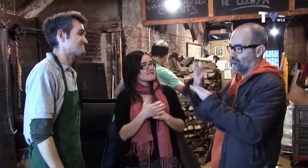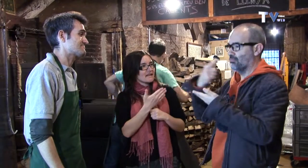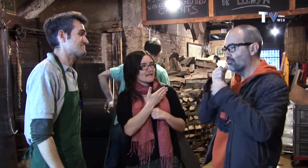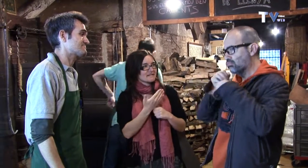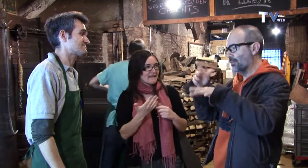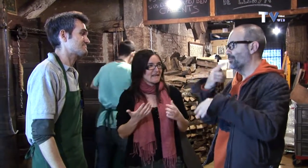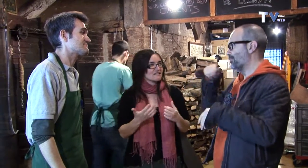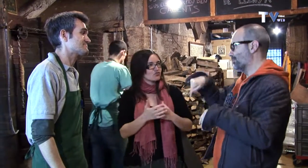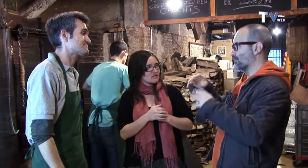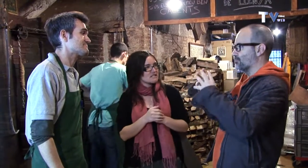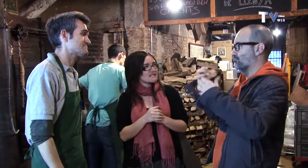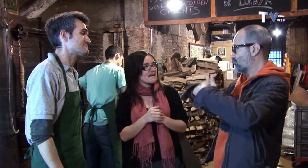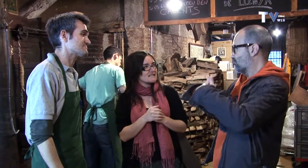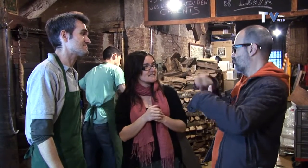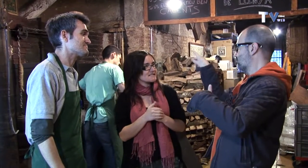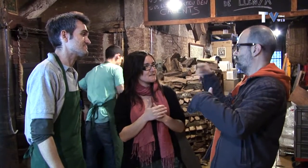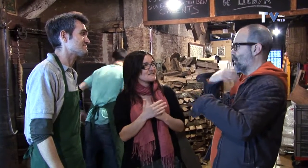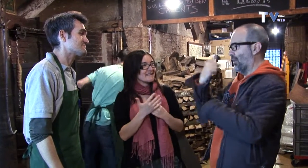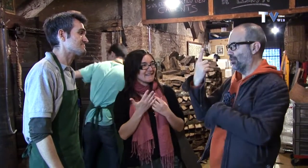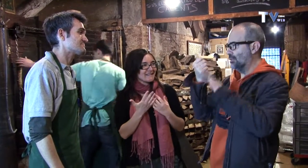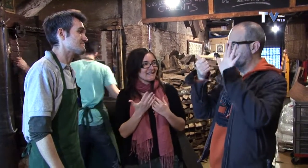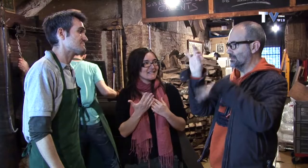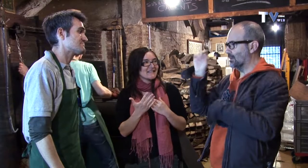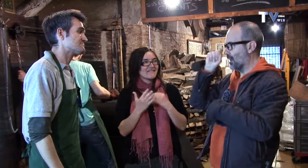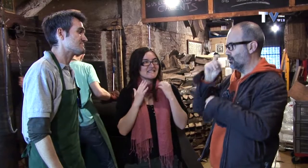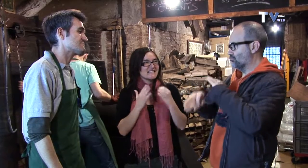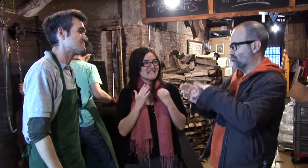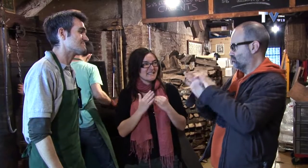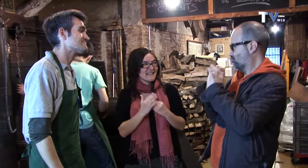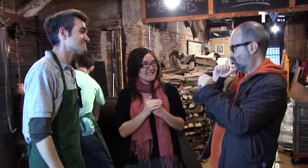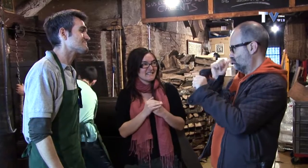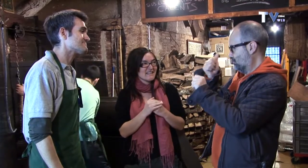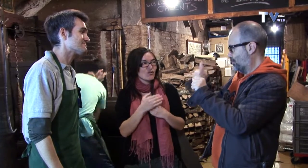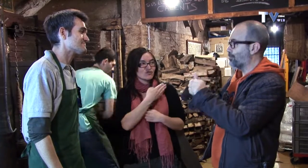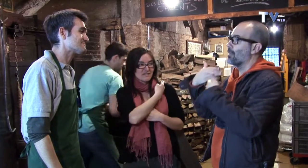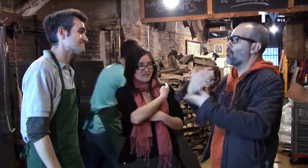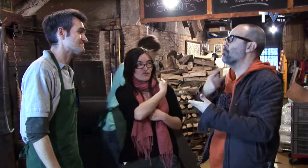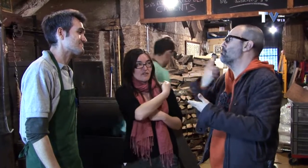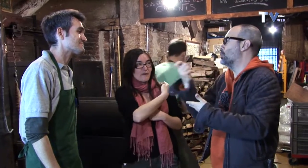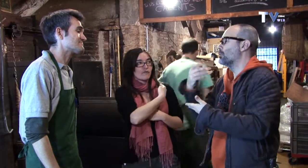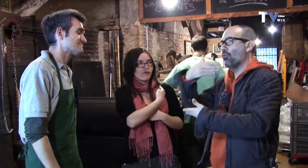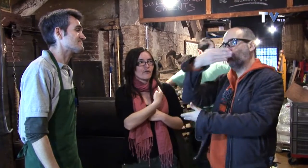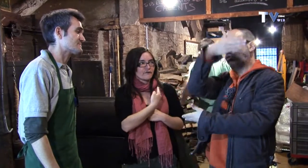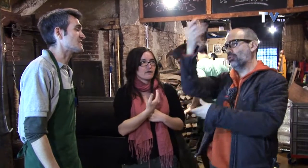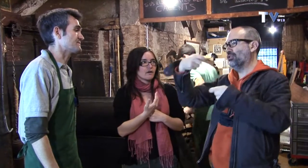He visto que en los carteles informáis que lleváis 160 años con el horno de leña.